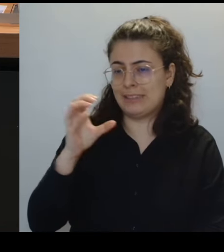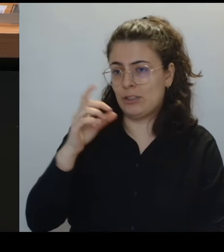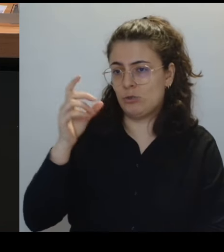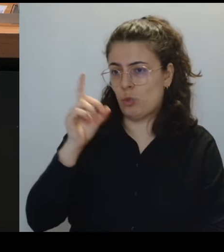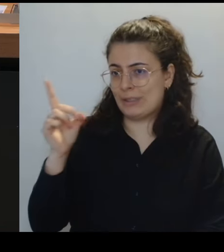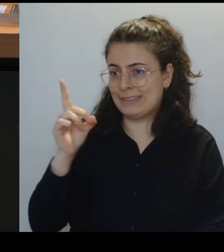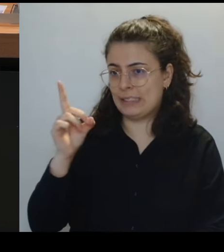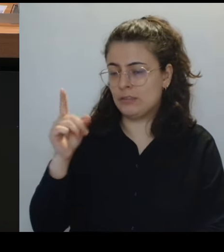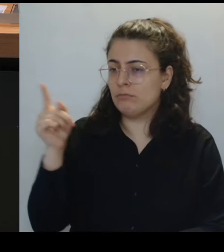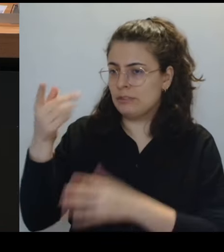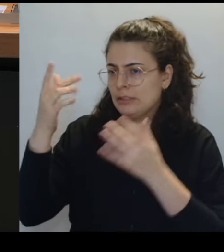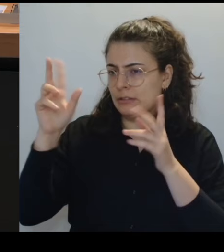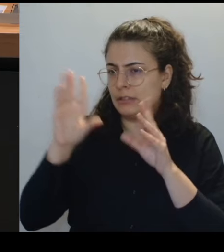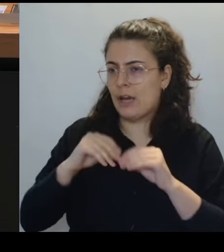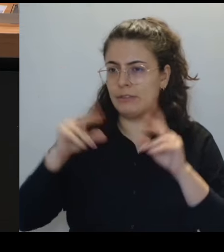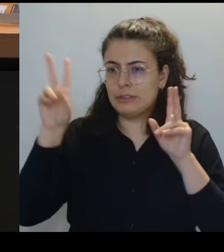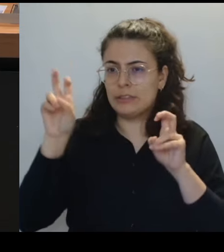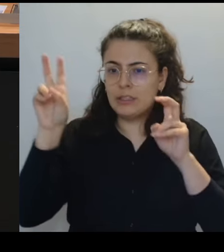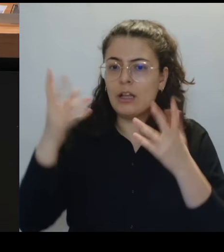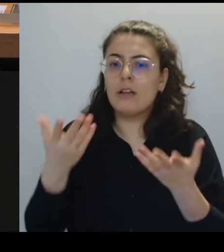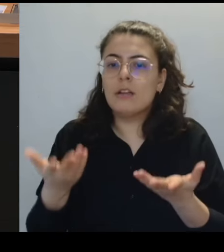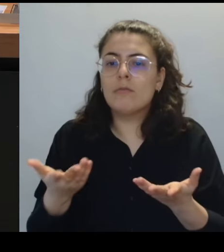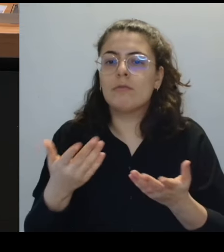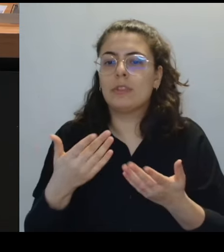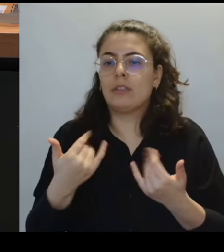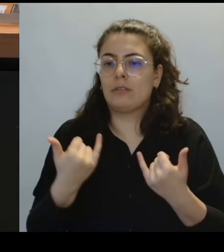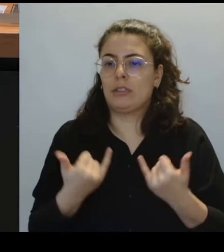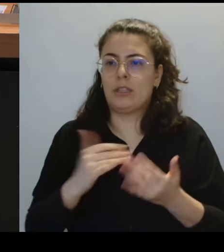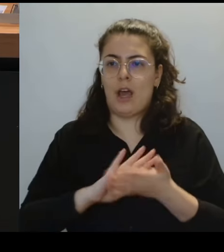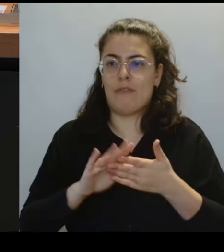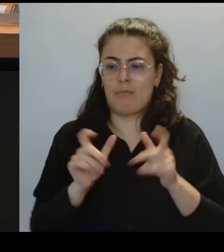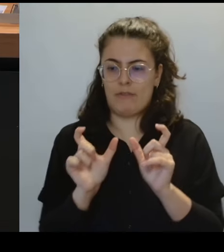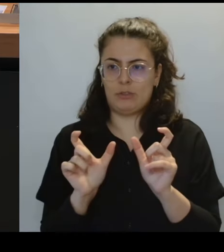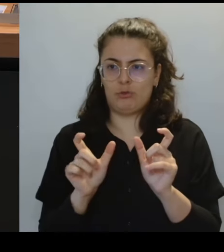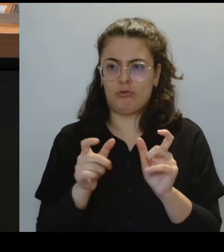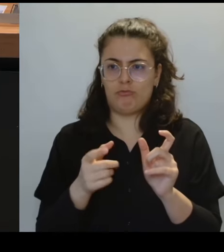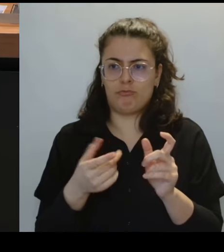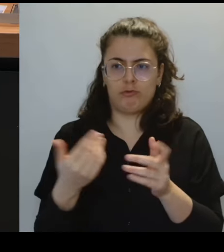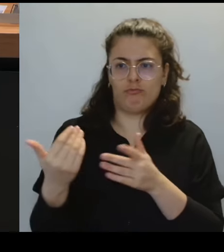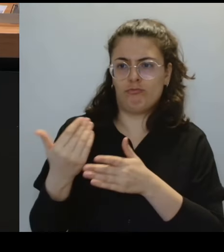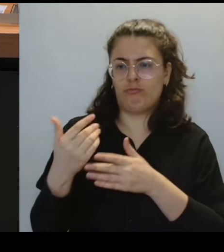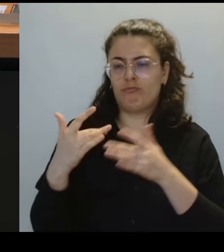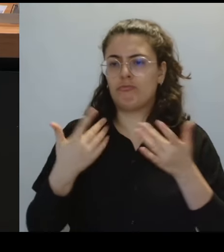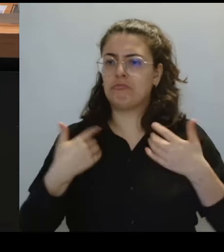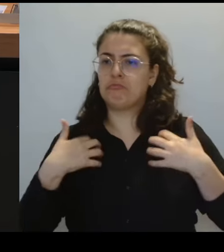Insofern danke ich der Koalition für einen geplanten Vorstoß auf Bundesebene. Allerdings würde ich es begrüßen,